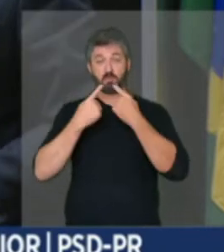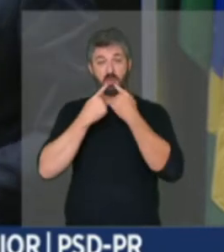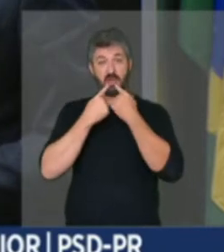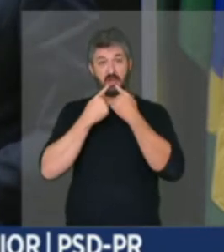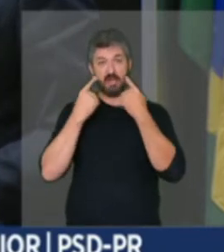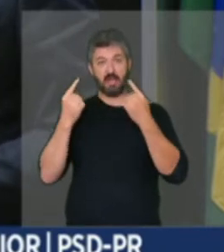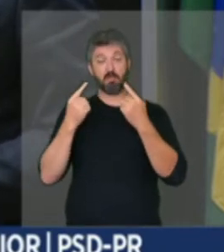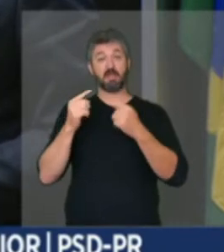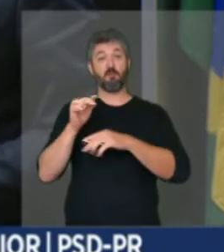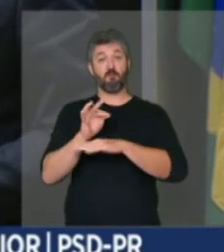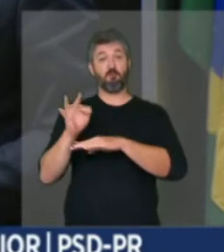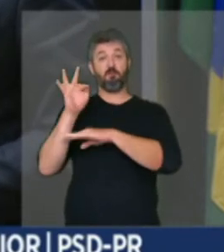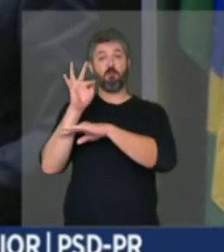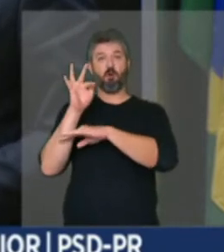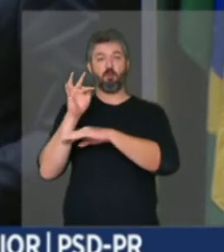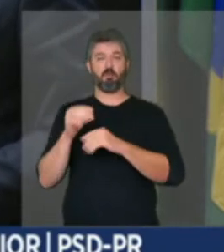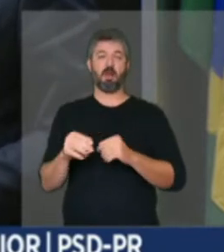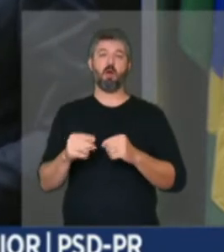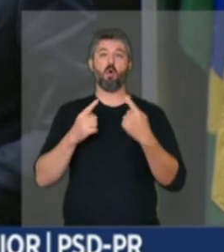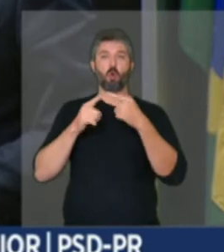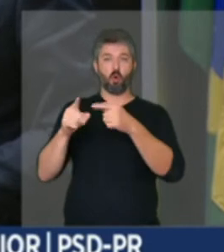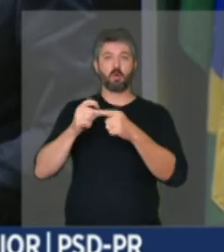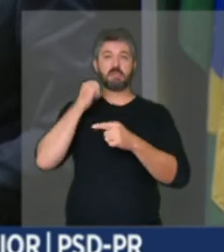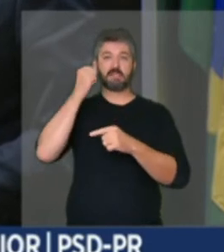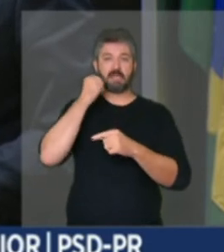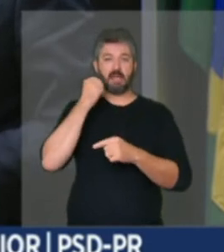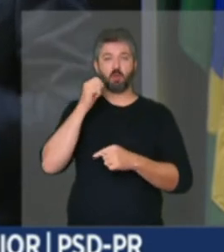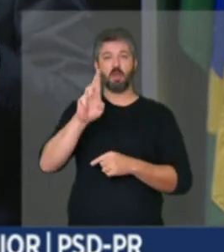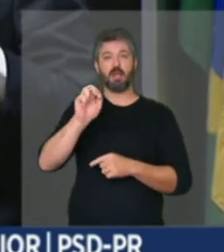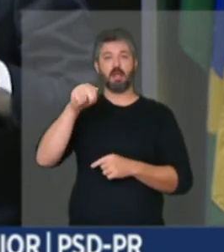RANDOLFE RODRIGUES. UMA ATITUDE ABSURDA, MOSTRANDO PREPOTÊNCIA, ARROGÂNCIA E UM